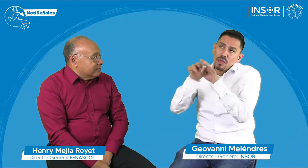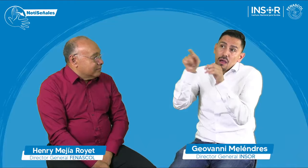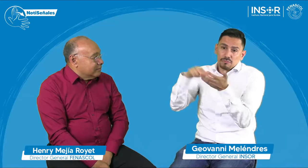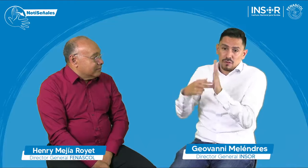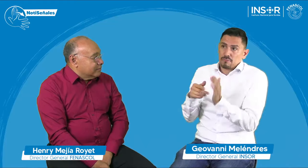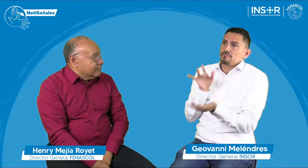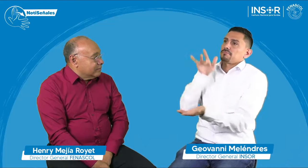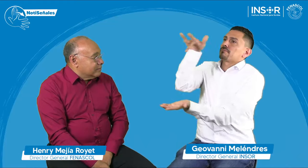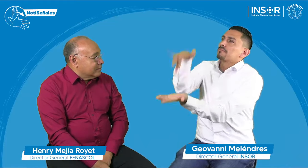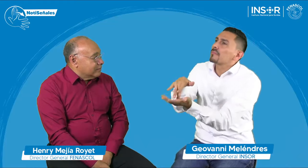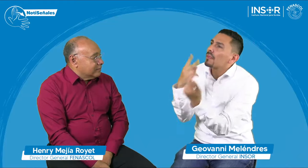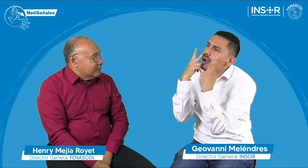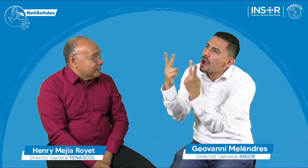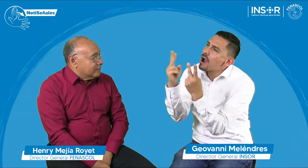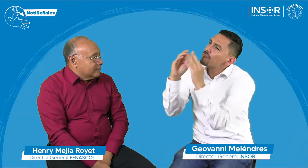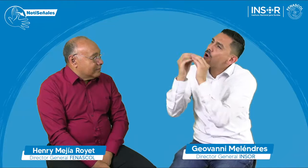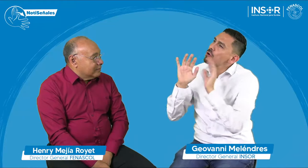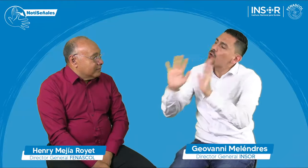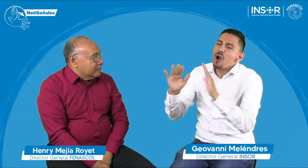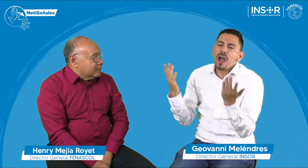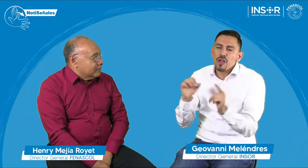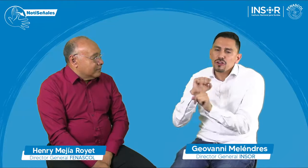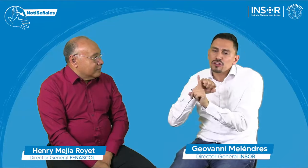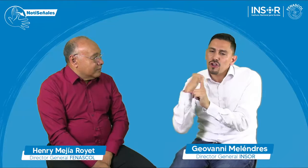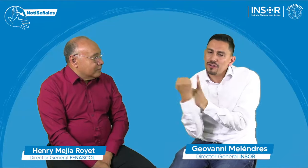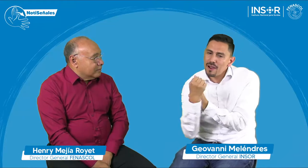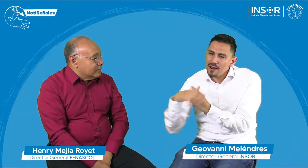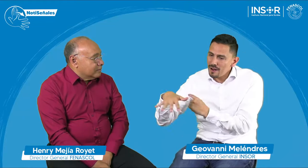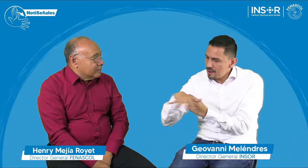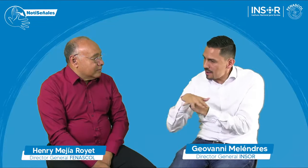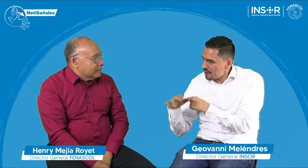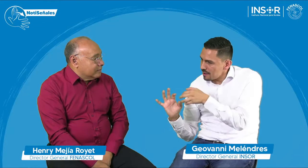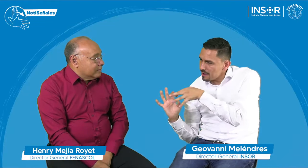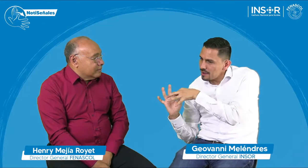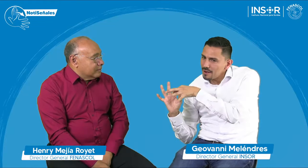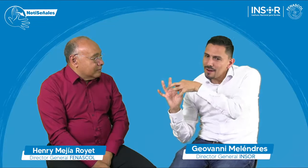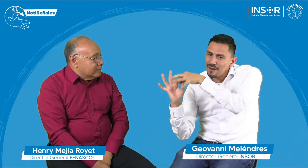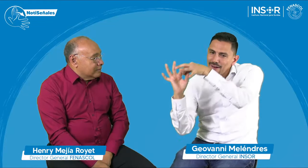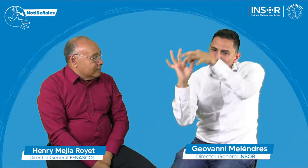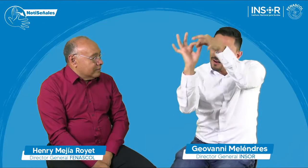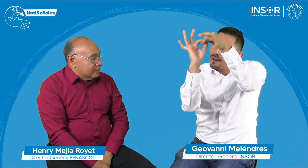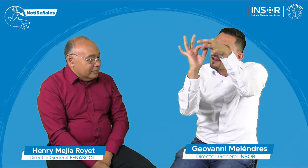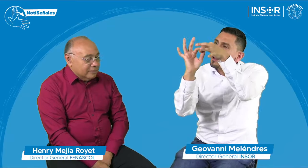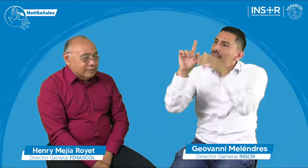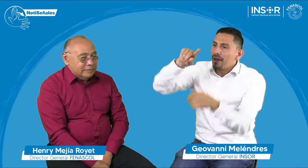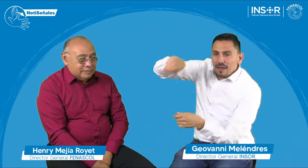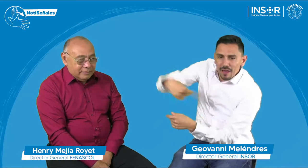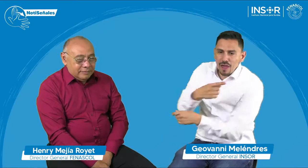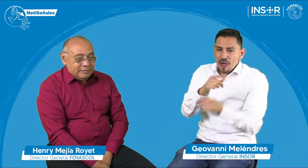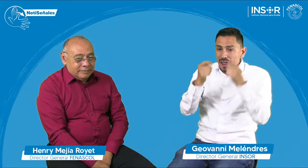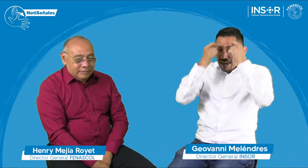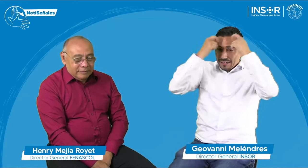proceso muy positivo a nivel de Latinoamérica también. Eso significa que el estar allí y